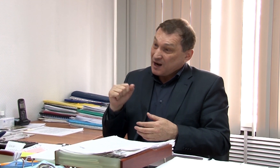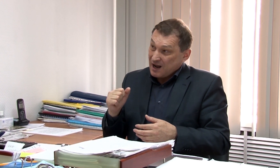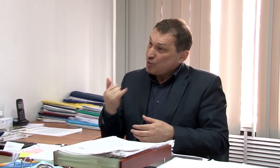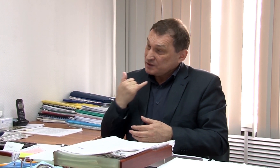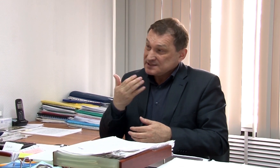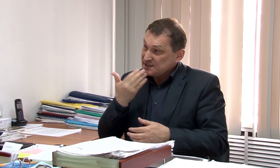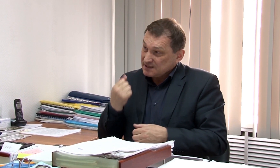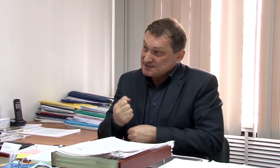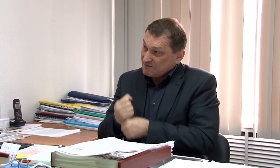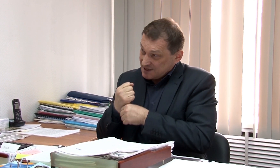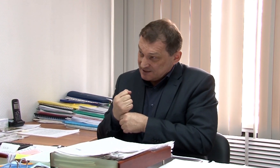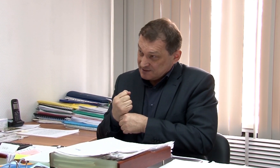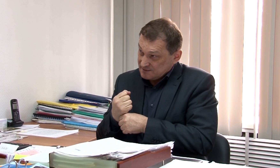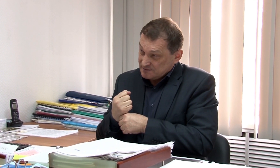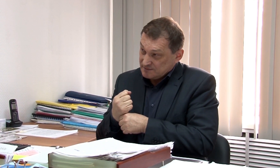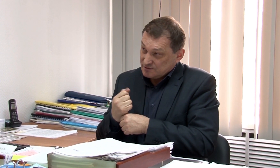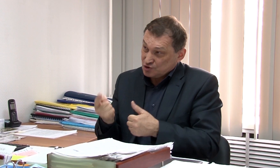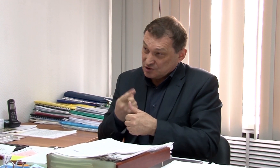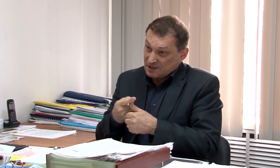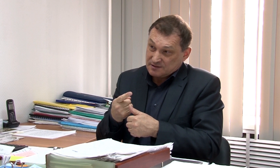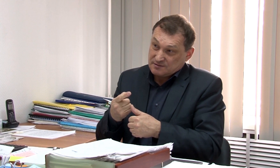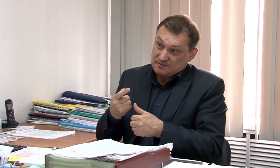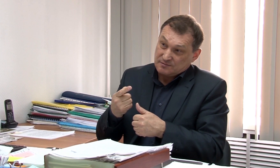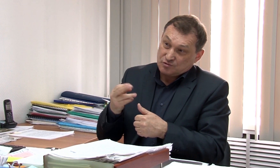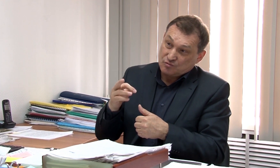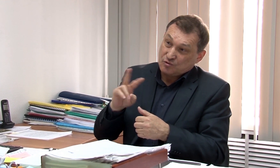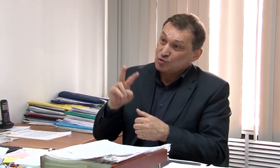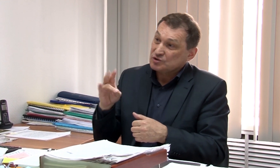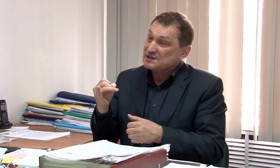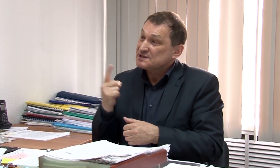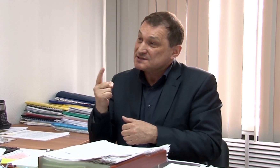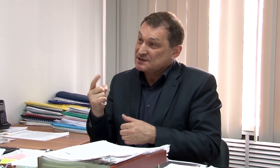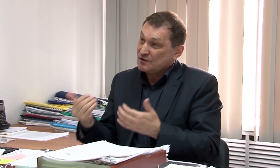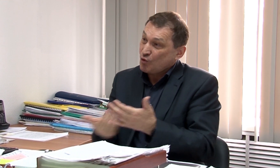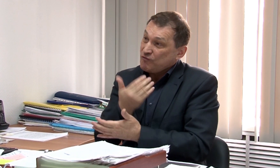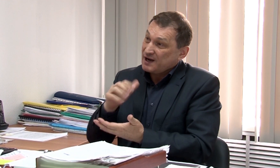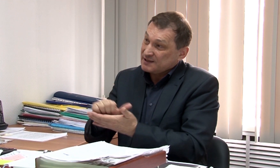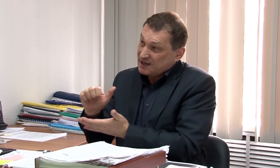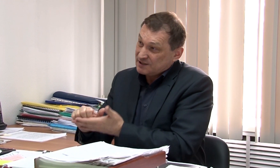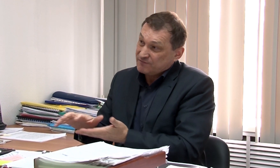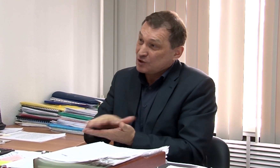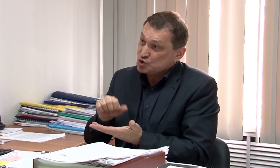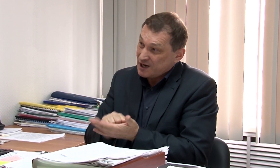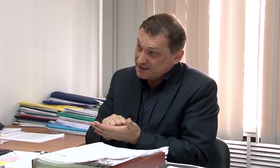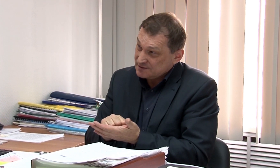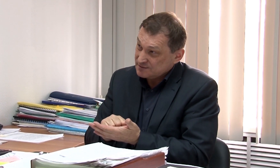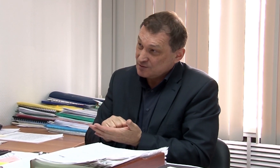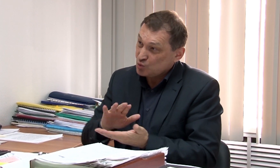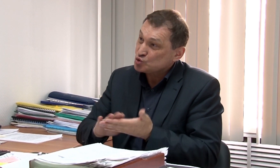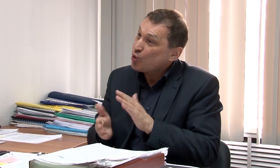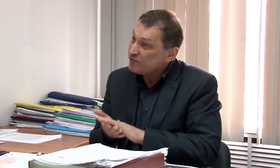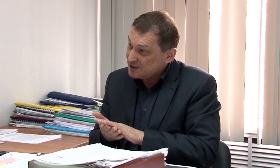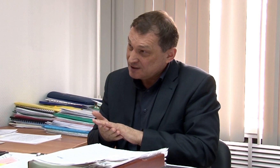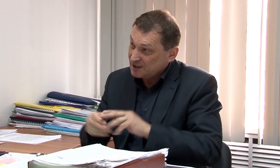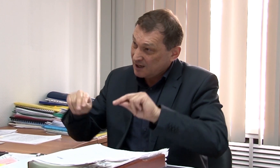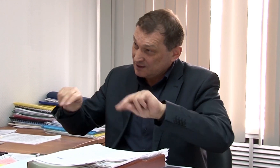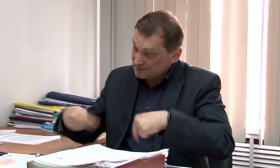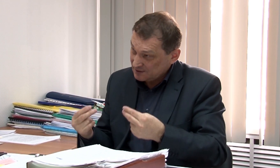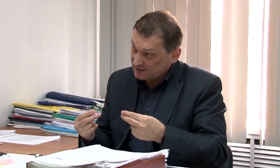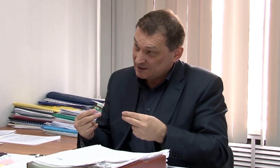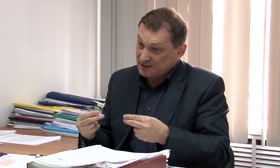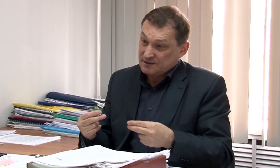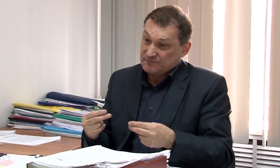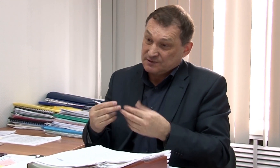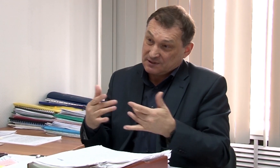Пока у нас нет оснований считать, что кто-то из новых арендаторов нарушает условия контрактов.